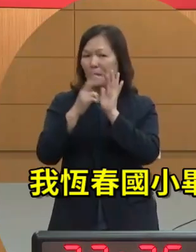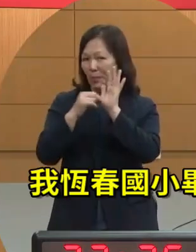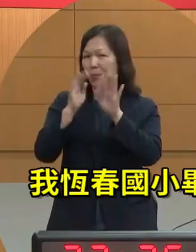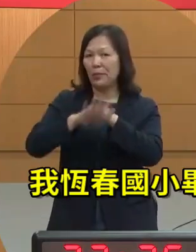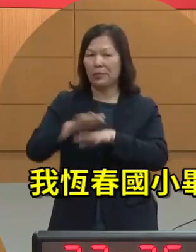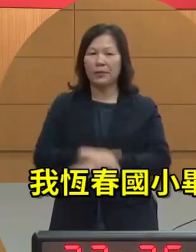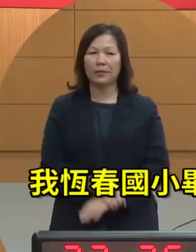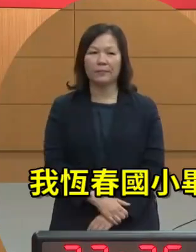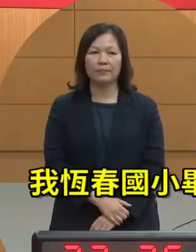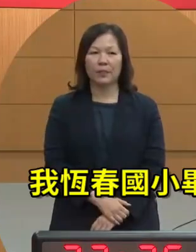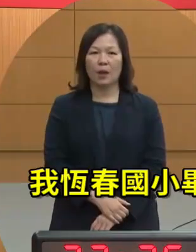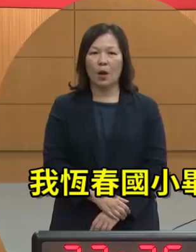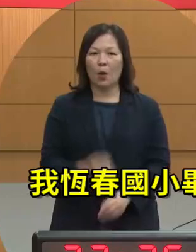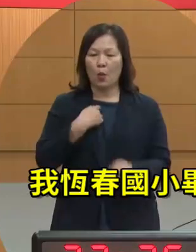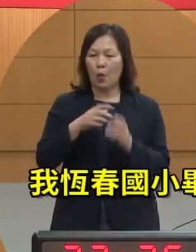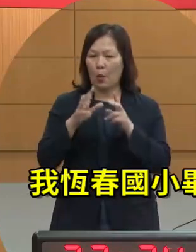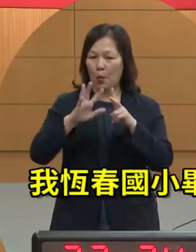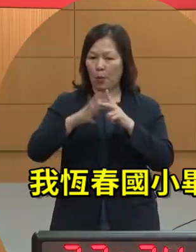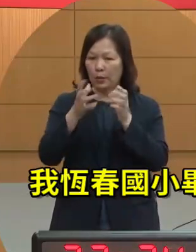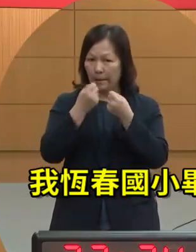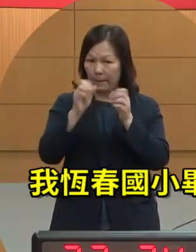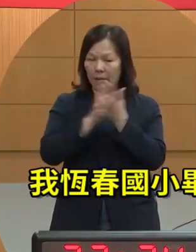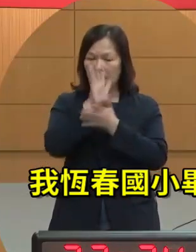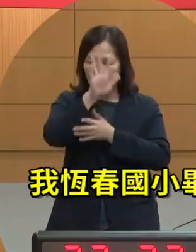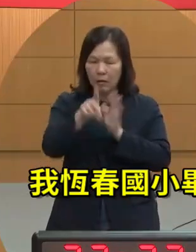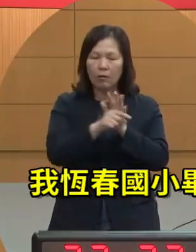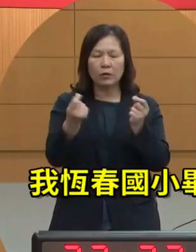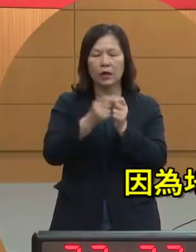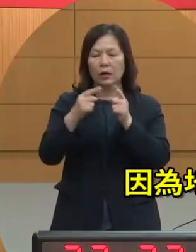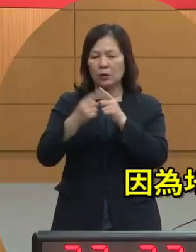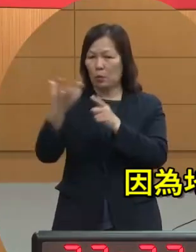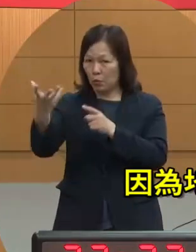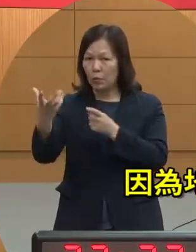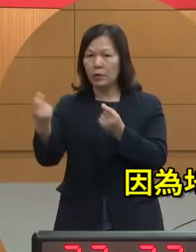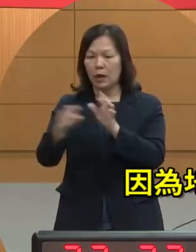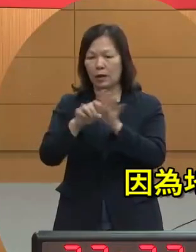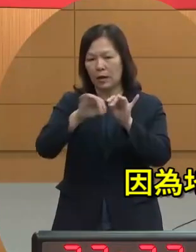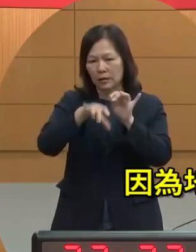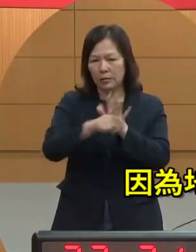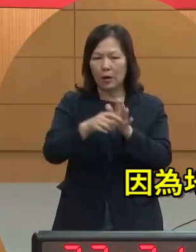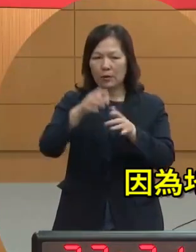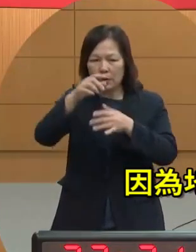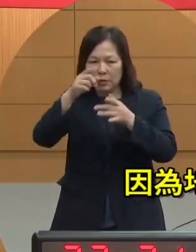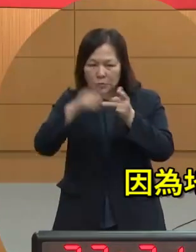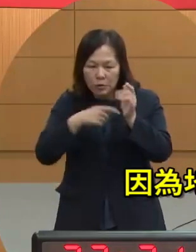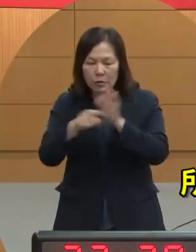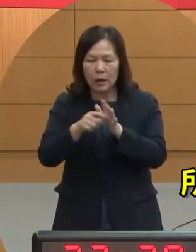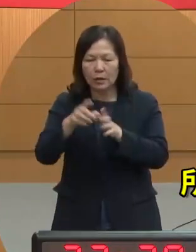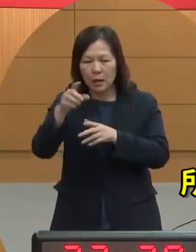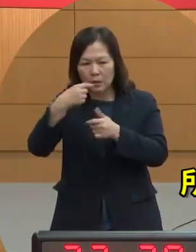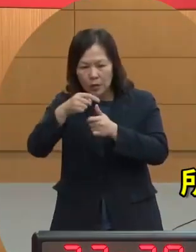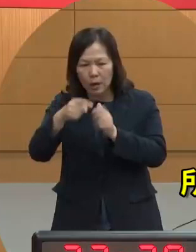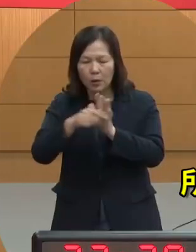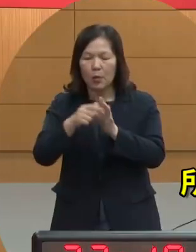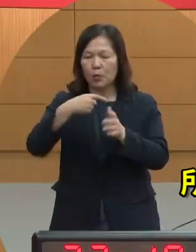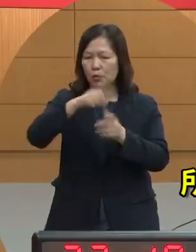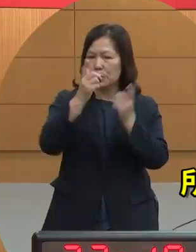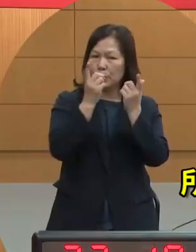我恆春國小畢業之後 就像多數的恆春人一樣 因為地方欠缺良好的教育資源 所以 我到高雄去求學